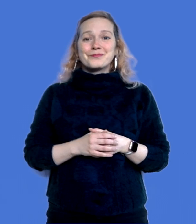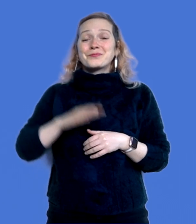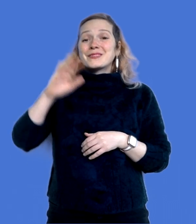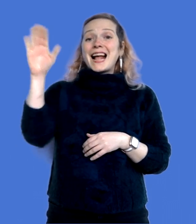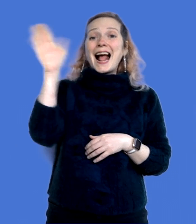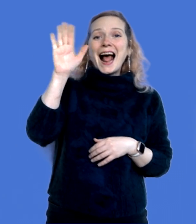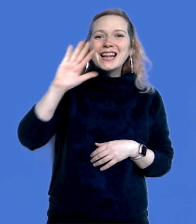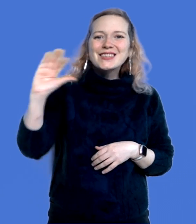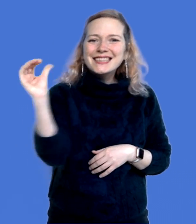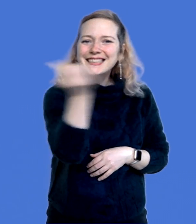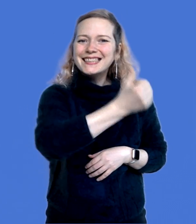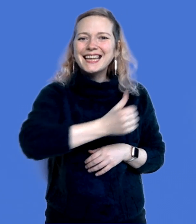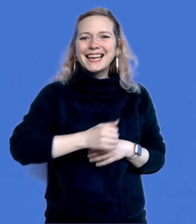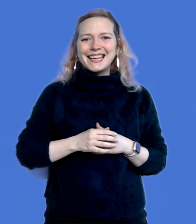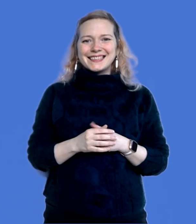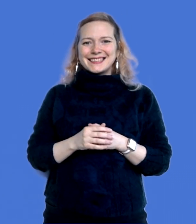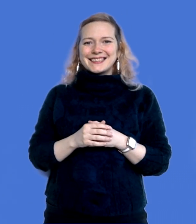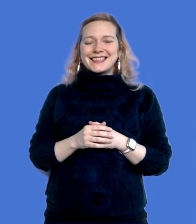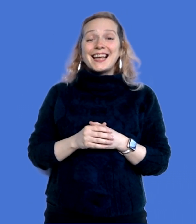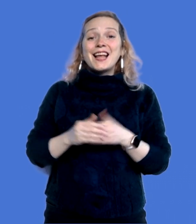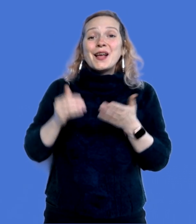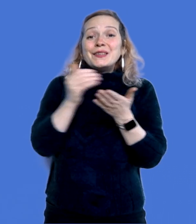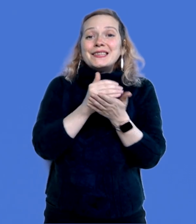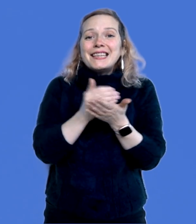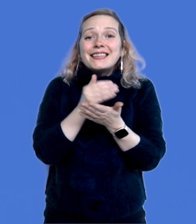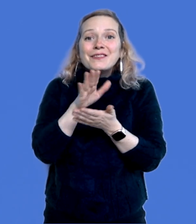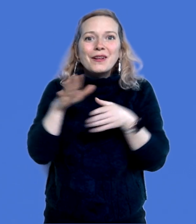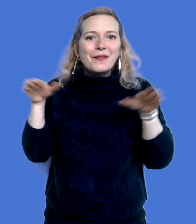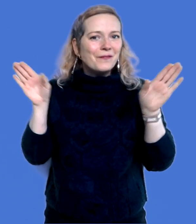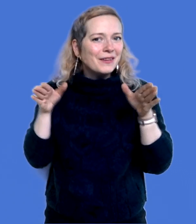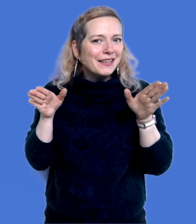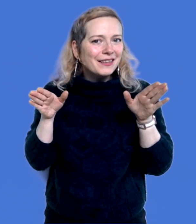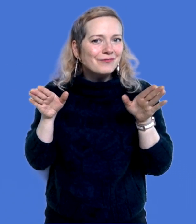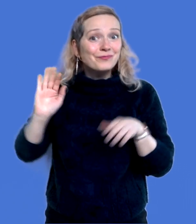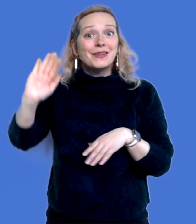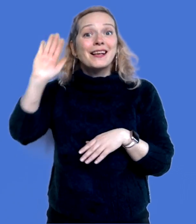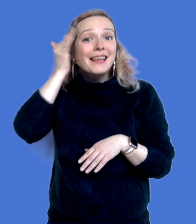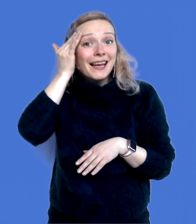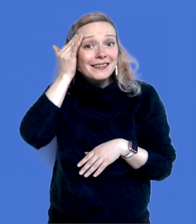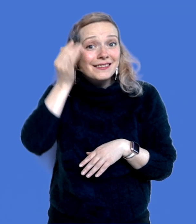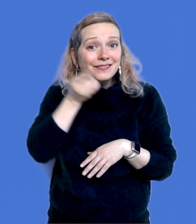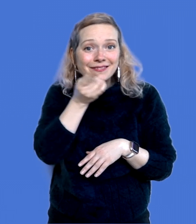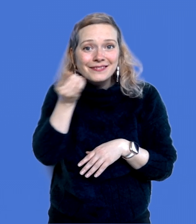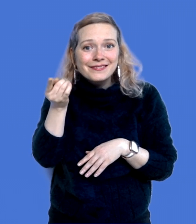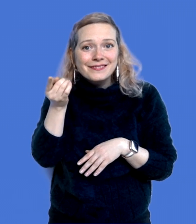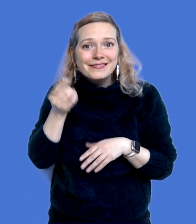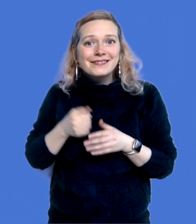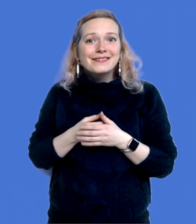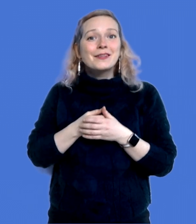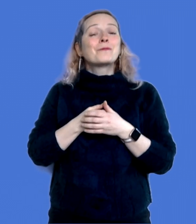Hallo iedereen! Kennen jullie "Schatten van Vlieg"?